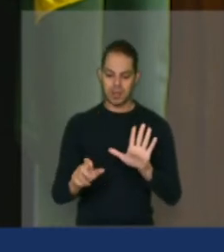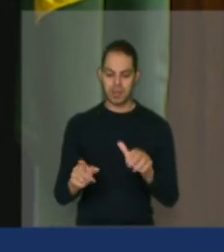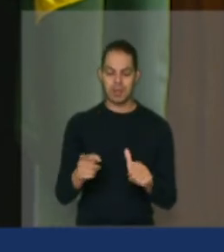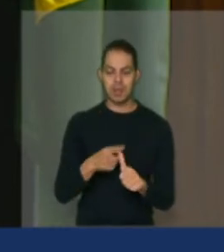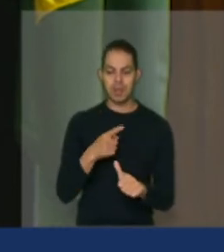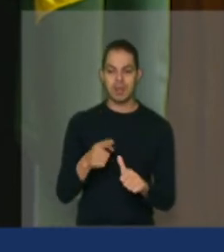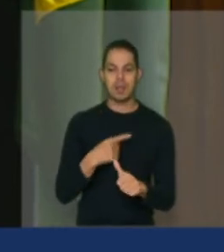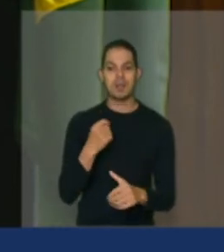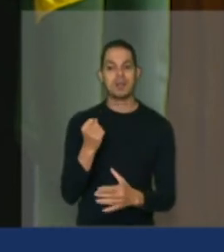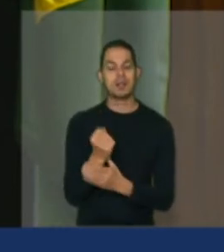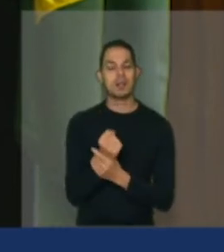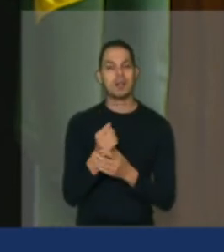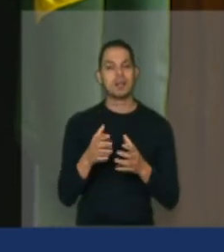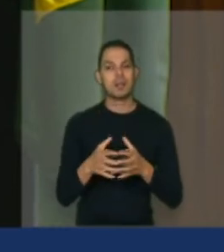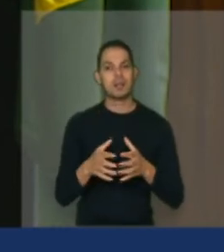GARANTIA PARA A PARTICIPAÇÃO DA AMPLIAÇÃO NEGRA POPULAR